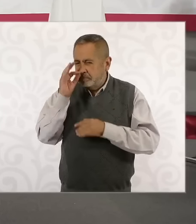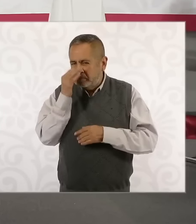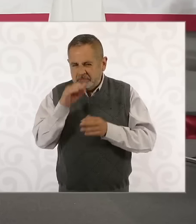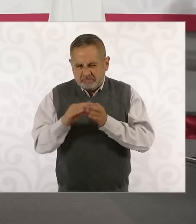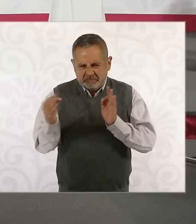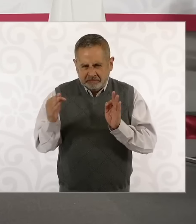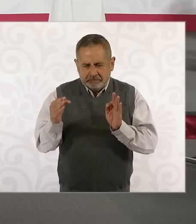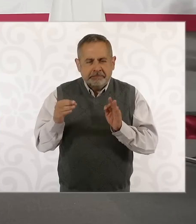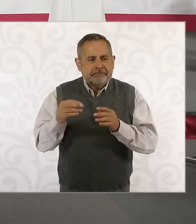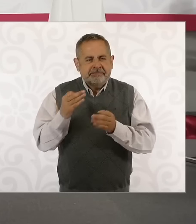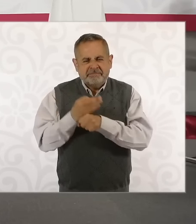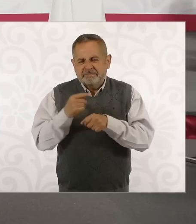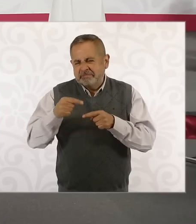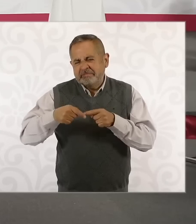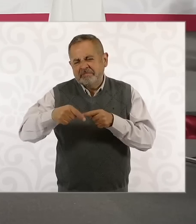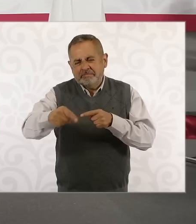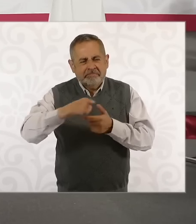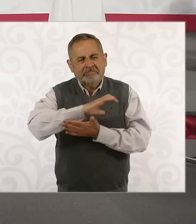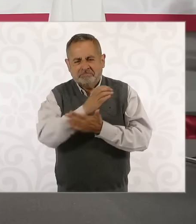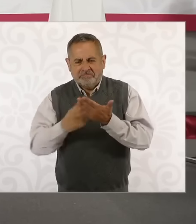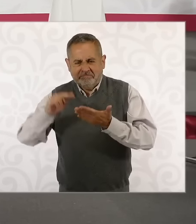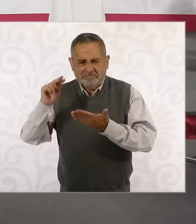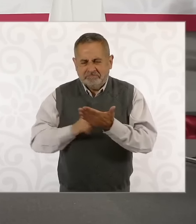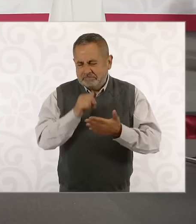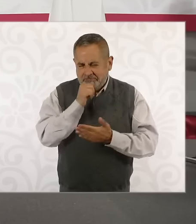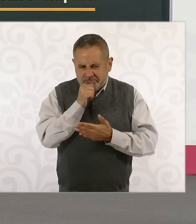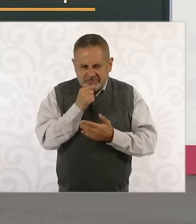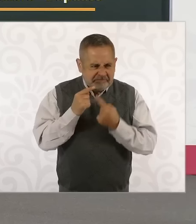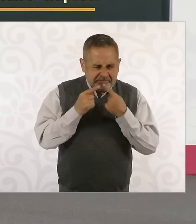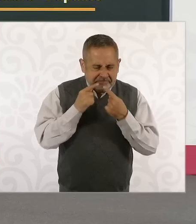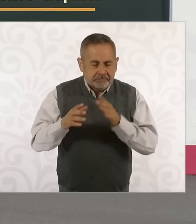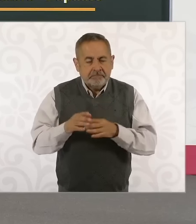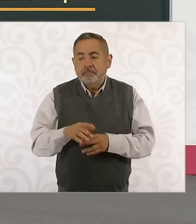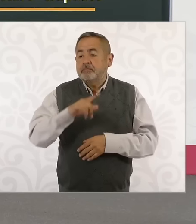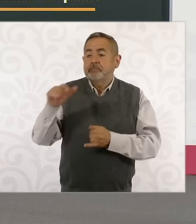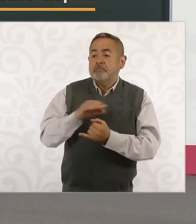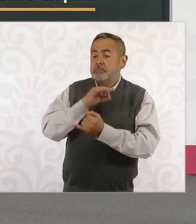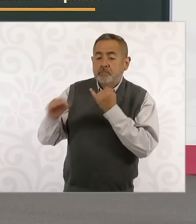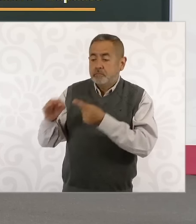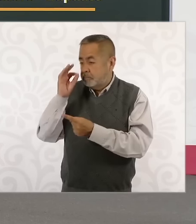en el proceso ya eh de licitación del último tramo de Irapuato que incluye también las estaciones y